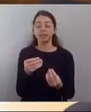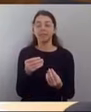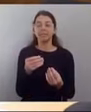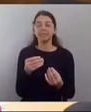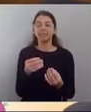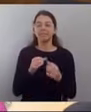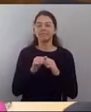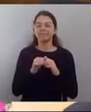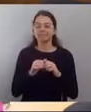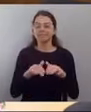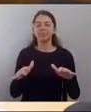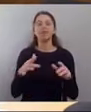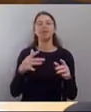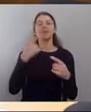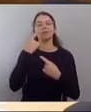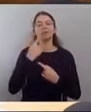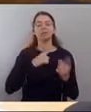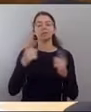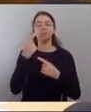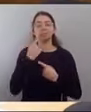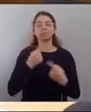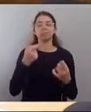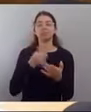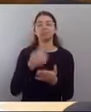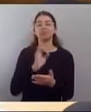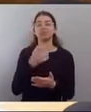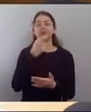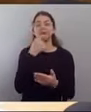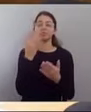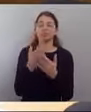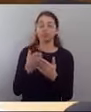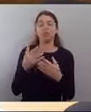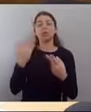transporte público gratuito para